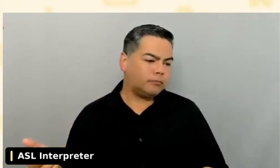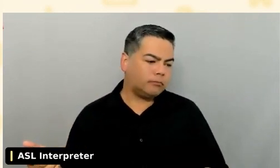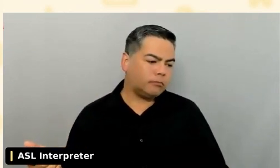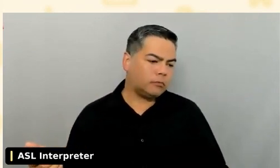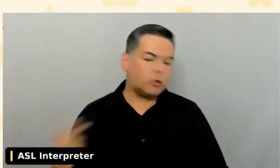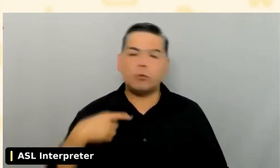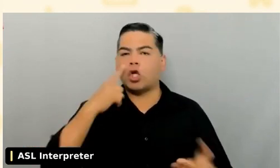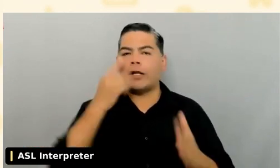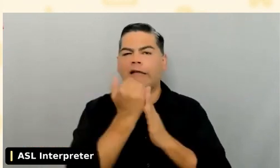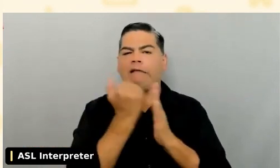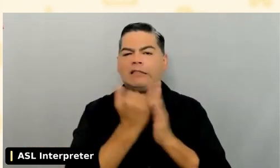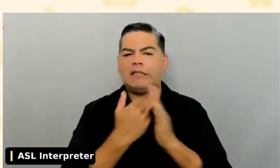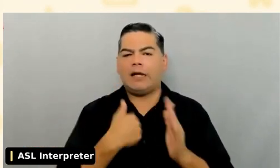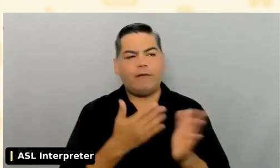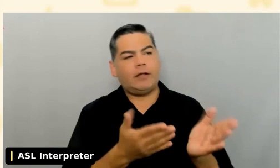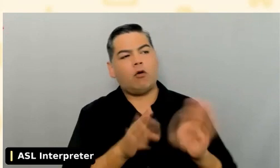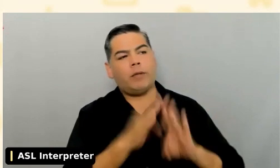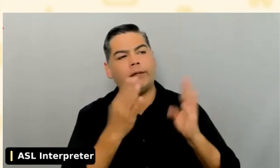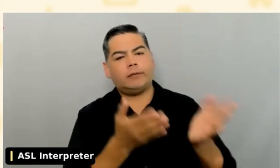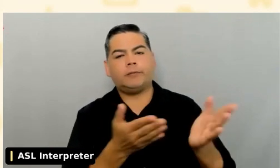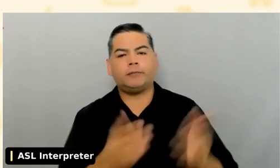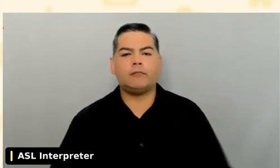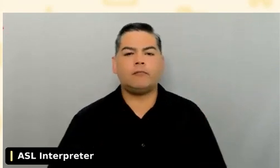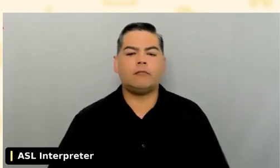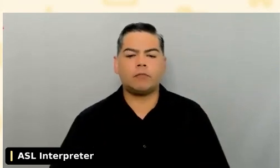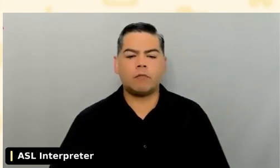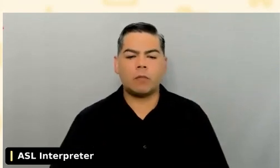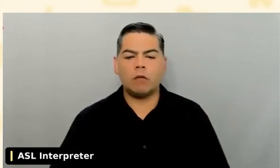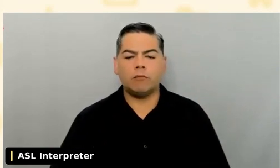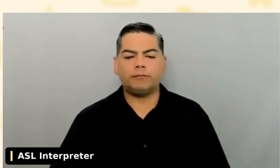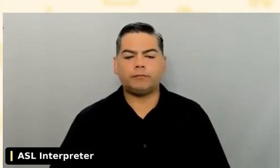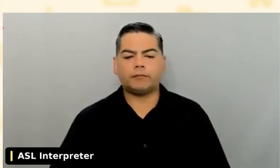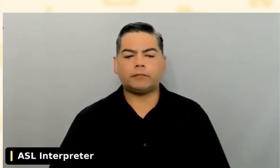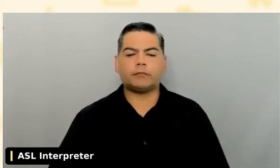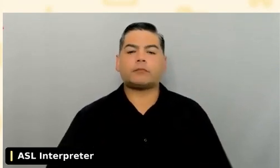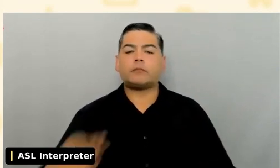que tengo abierta aquí. Entonces, cuando revisas la lista y ves el nombre de una empresa